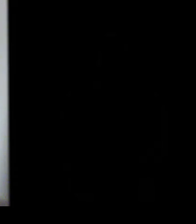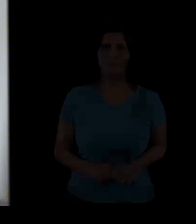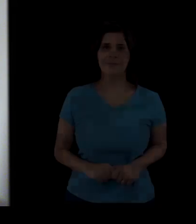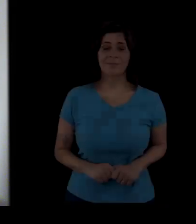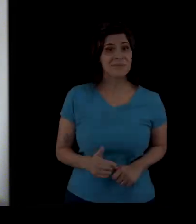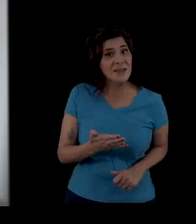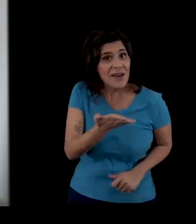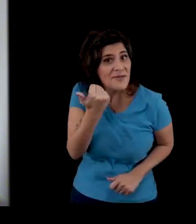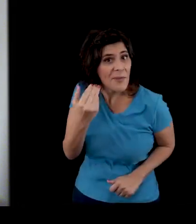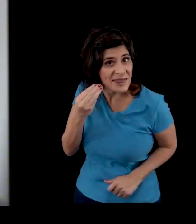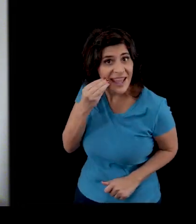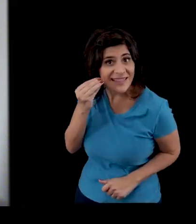Vamos tentar?